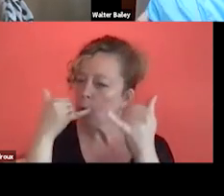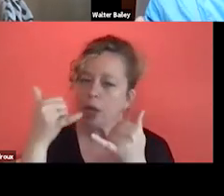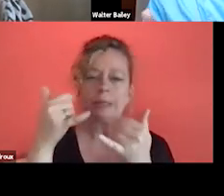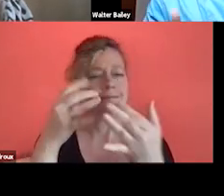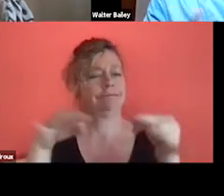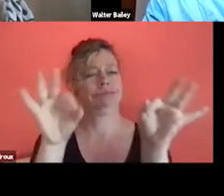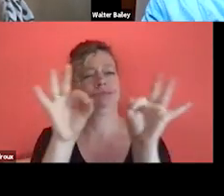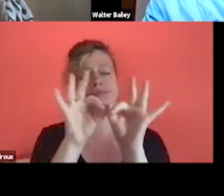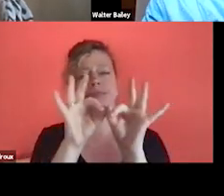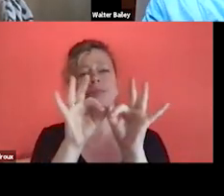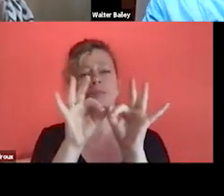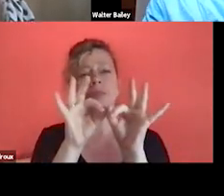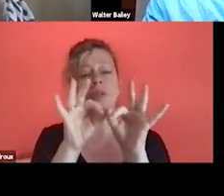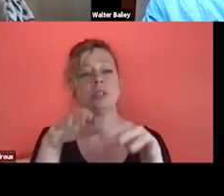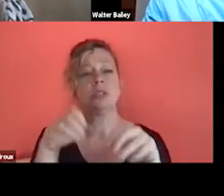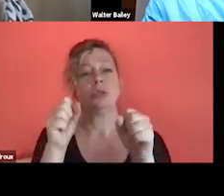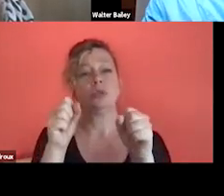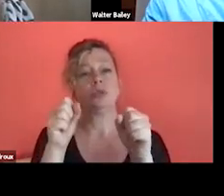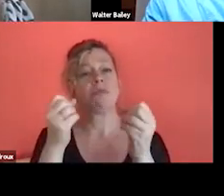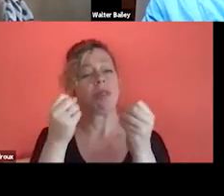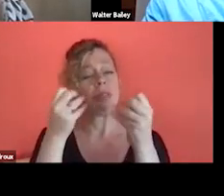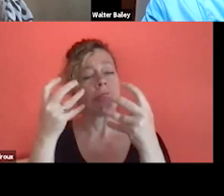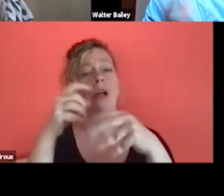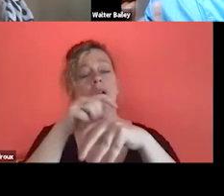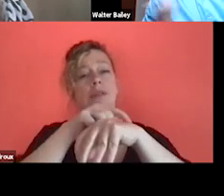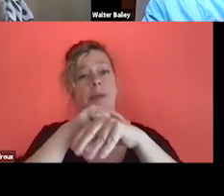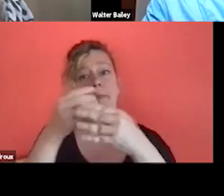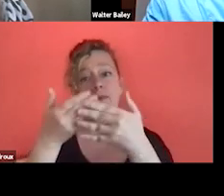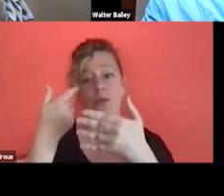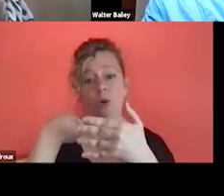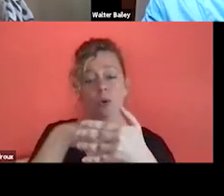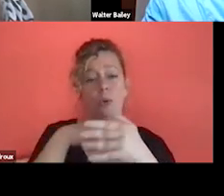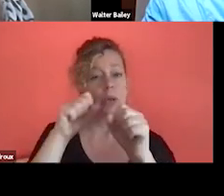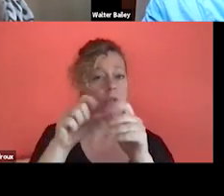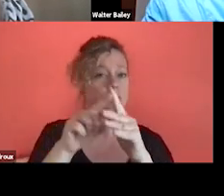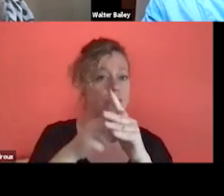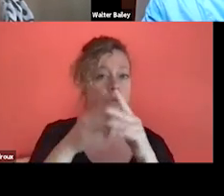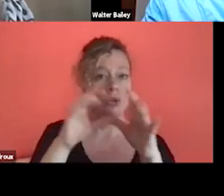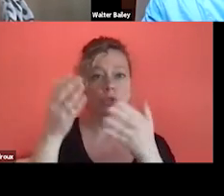porque nos tomó mucho tiempo antes de que pudiéramos comenzar a prestar servicios nuevamente.